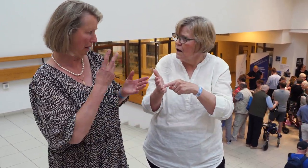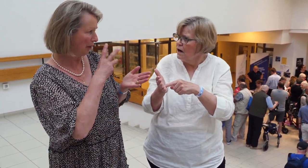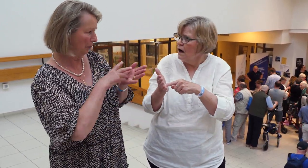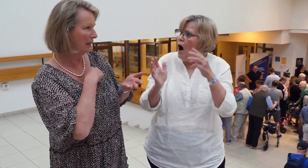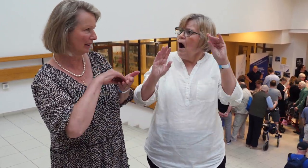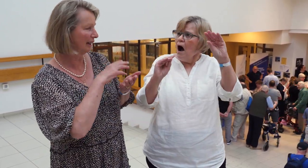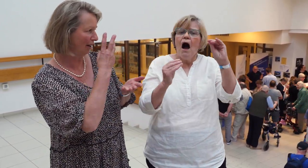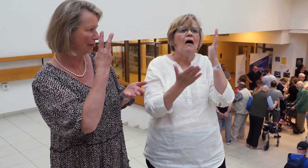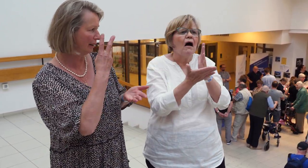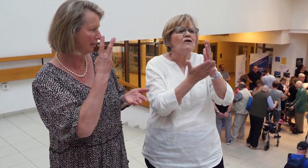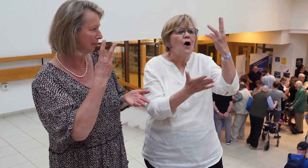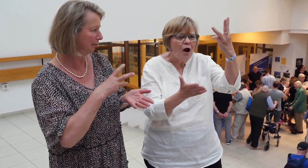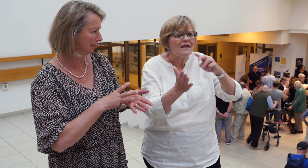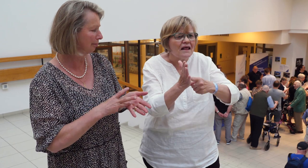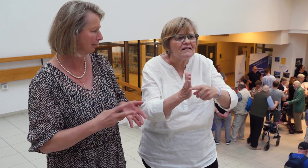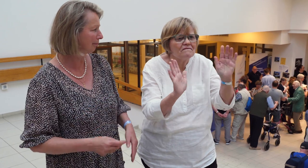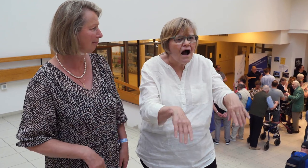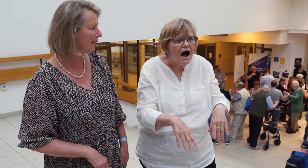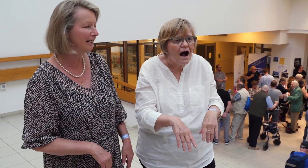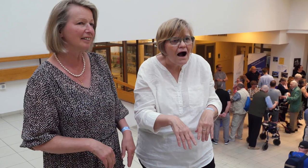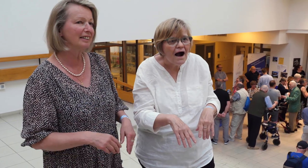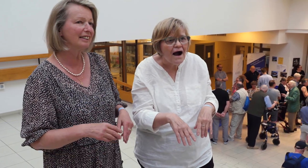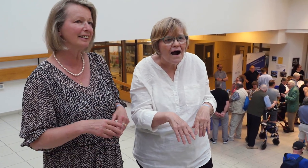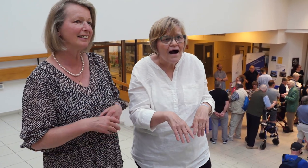Eli yhteensä meillä oli vain kolme tapaamista esityksen tiimoilta.